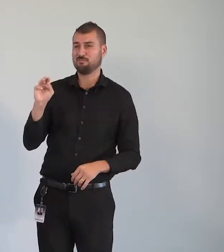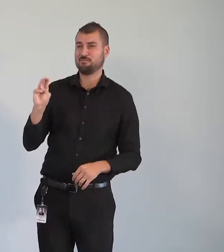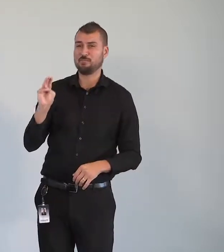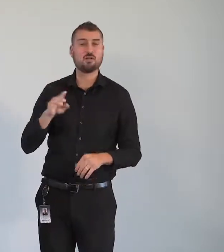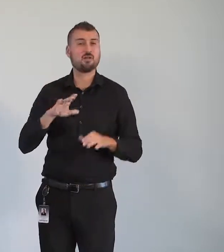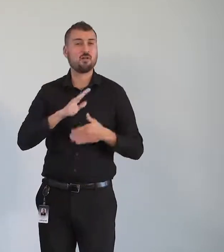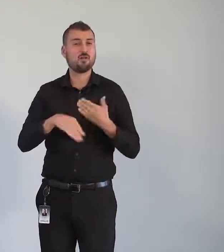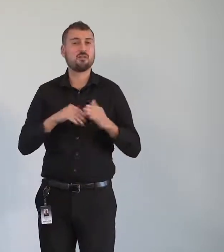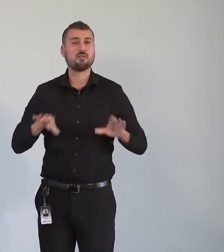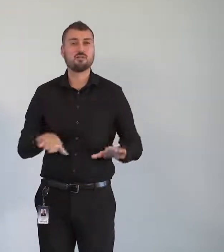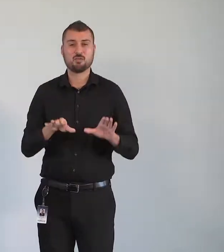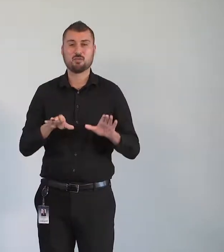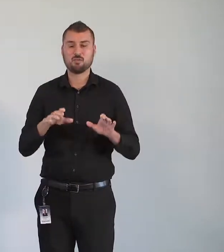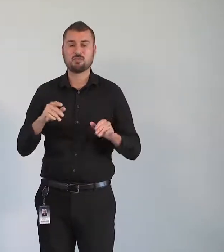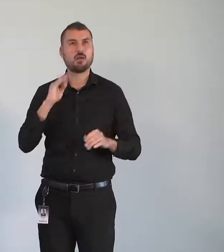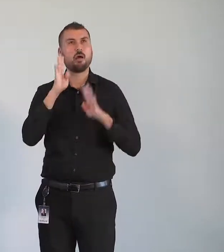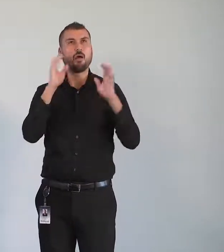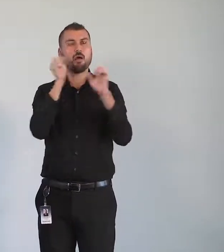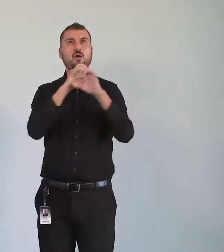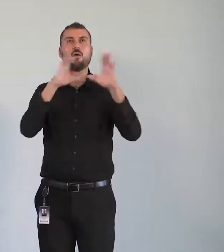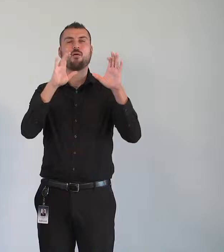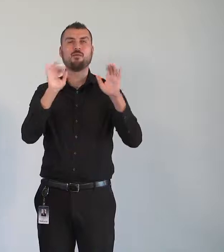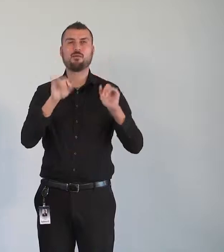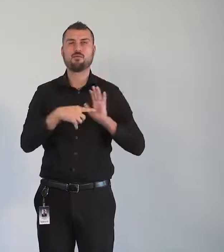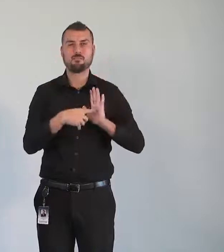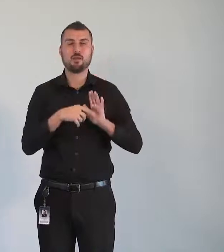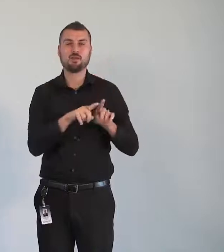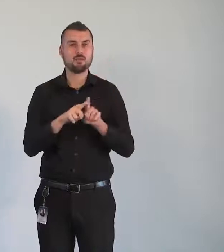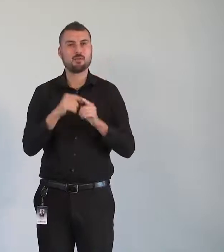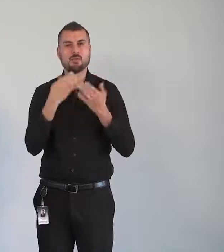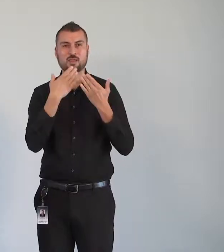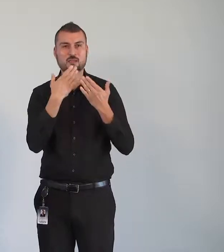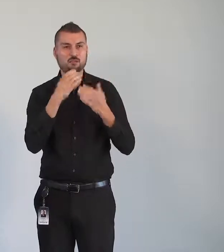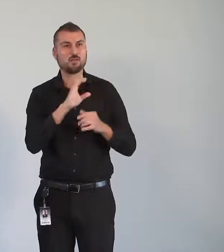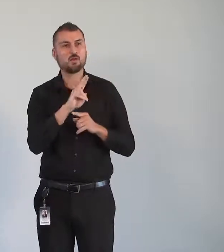para realizar esta exposición, pero en particular me gustaría agradecer al equipo curatorial y de preparación,